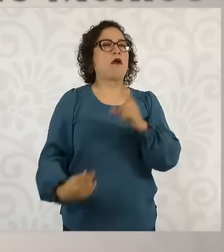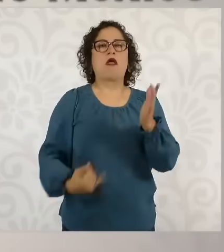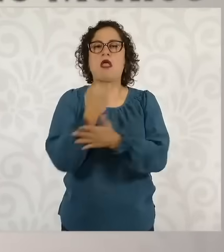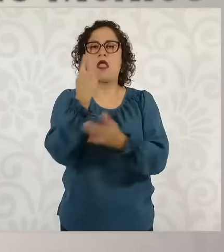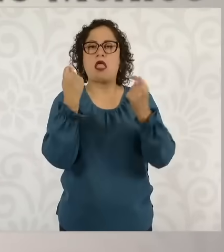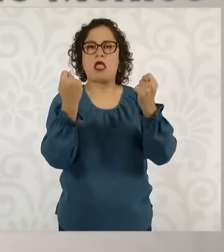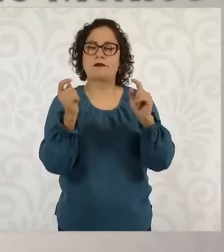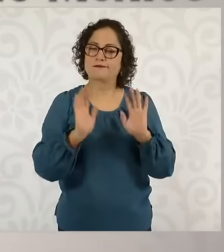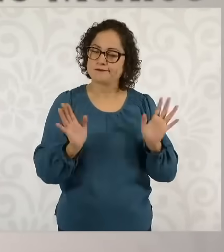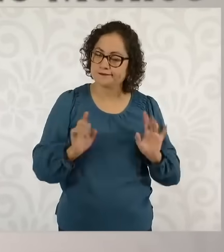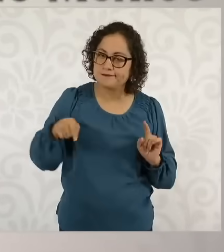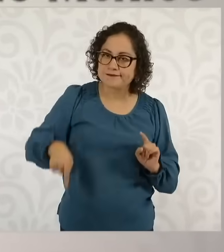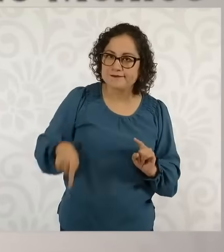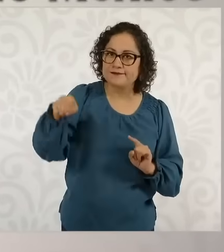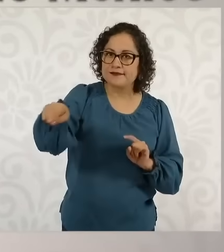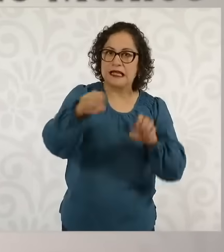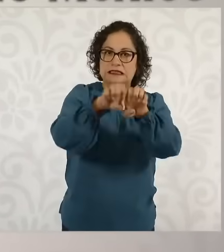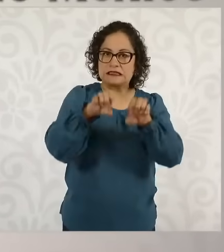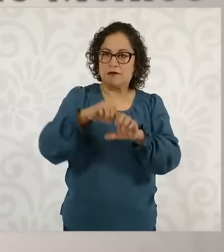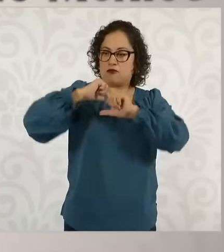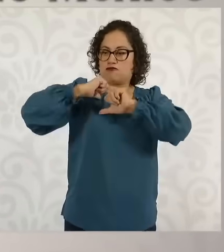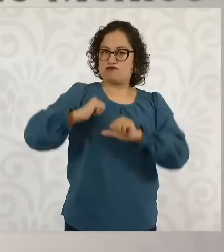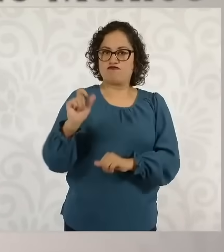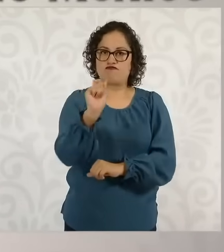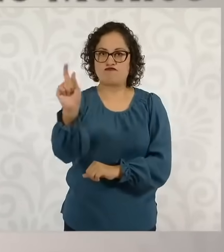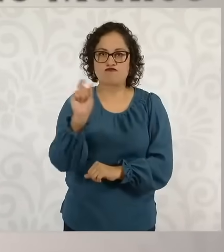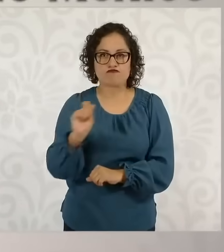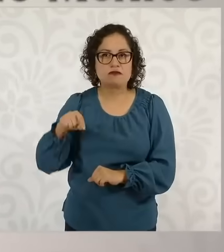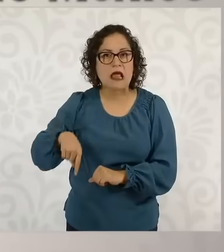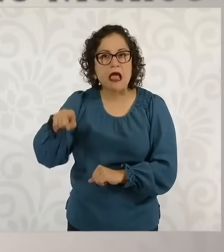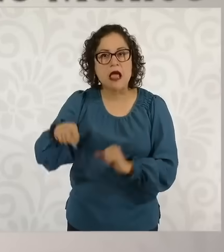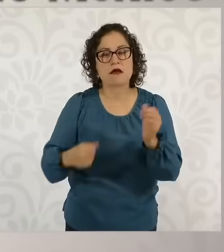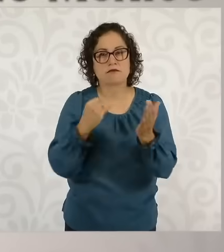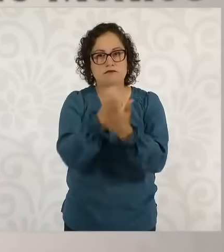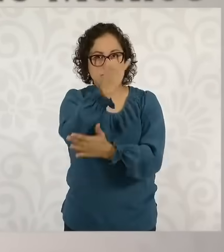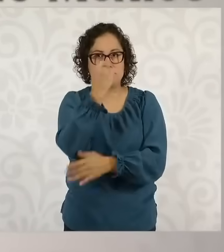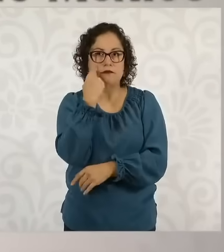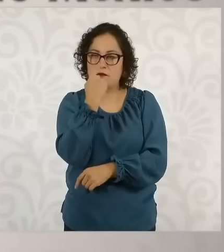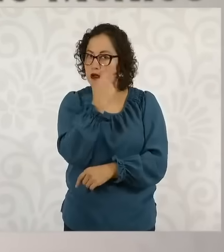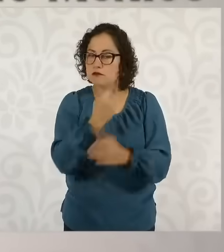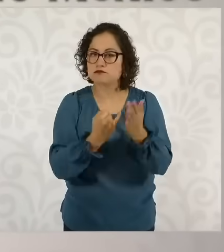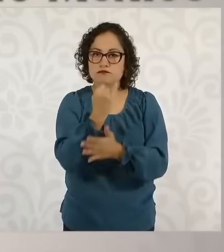está funcionando bien y se van a hacer todavía más eh adecuaciones a las aduanas y los recintos